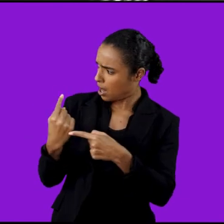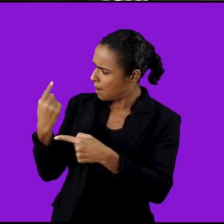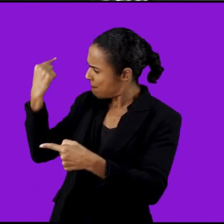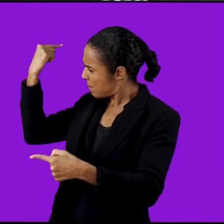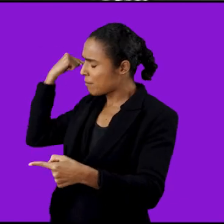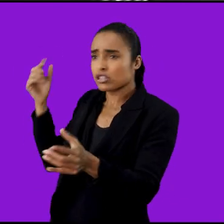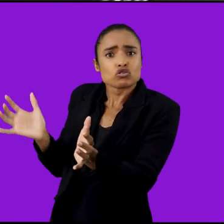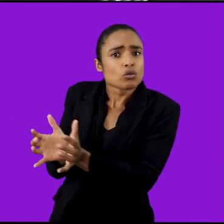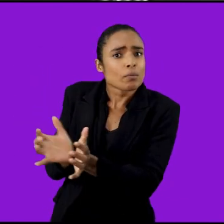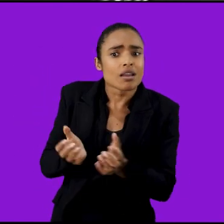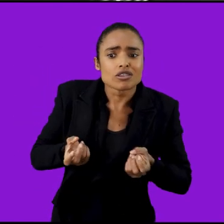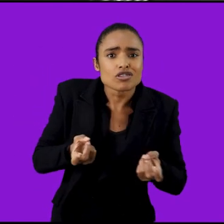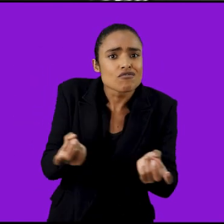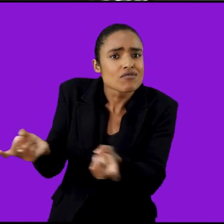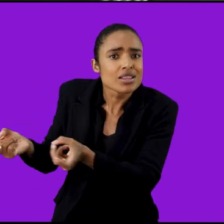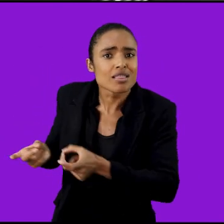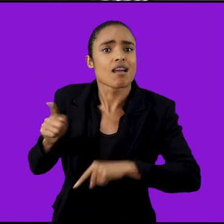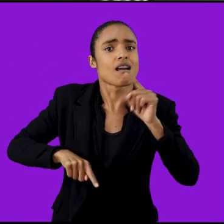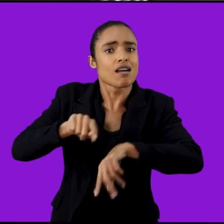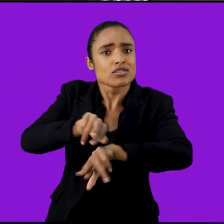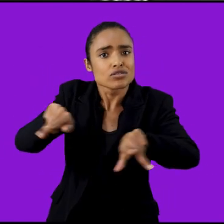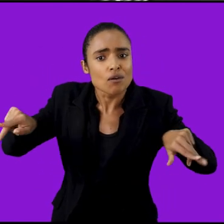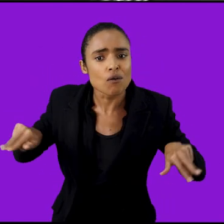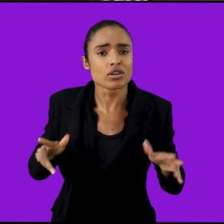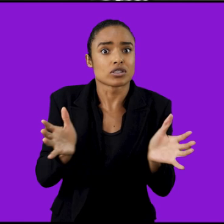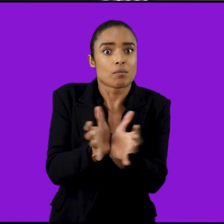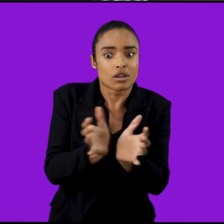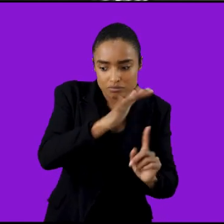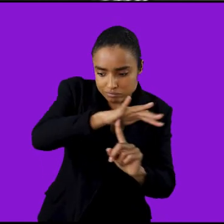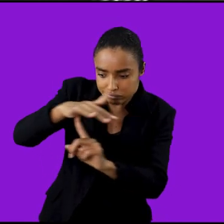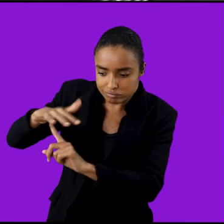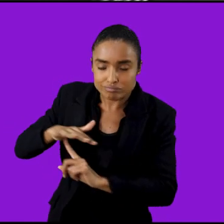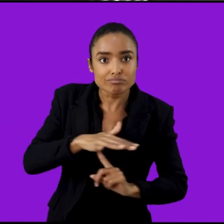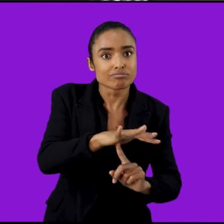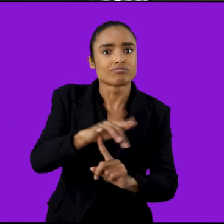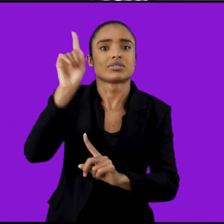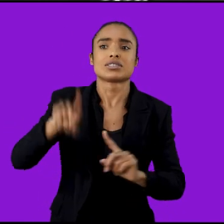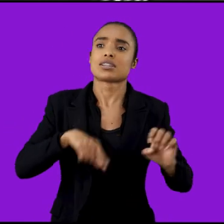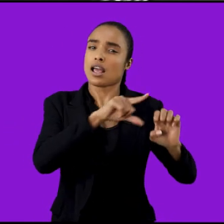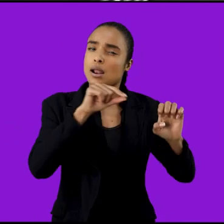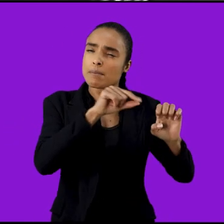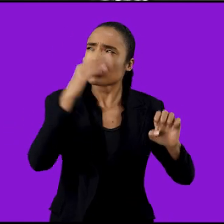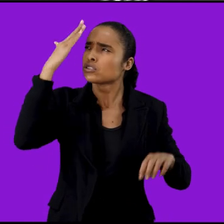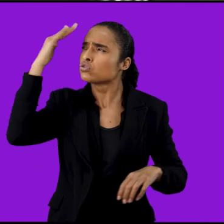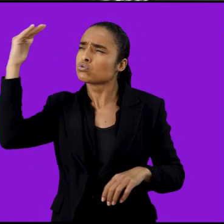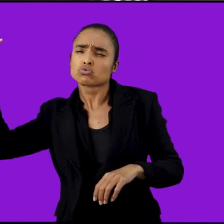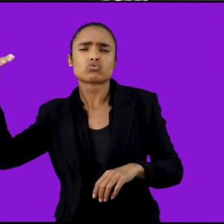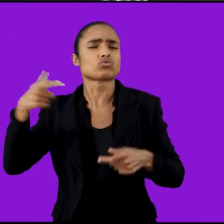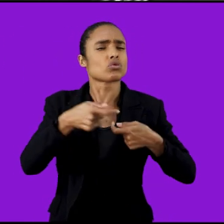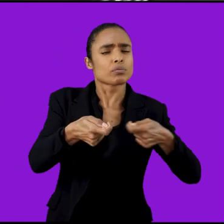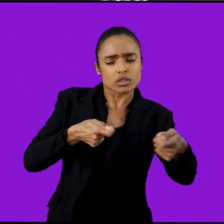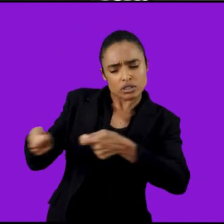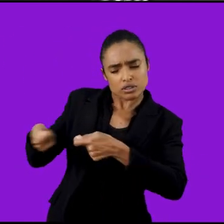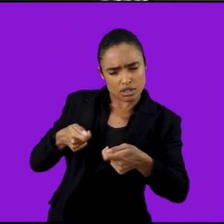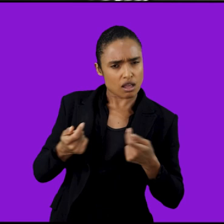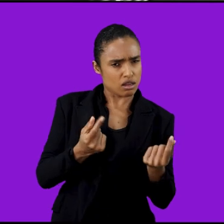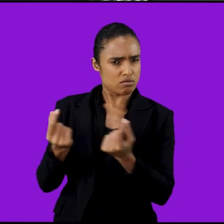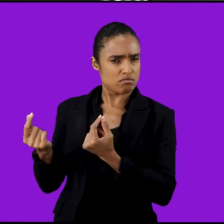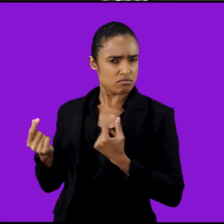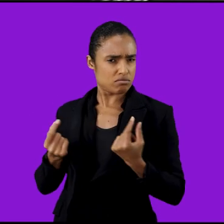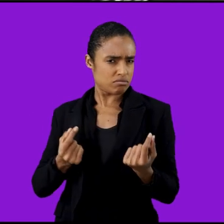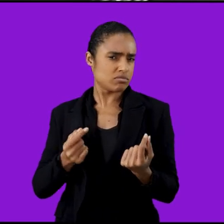É… O sucesso que quando a gente fala sobre empreendedorismo, sobre negócios, sempre